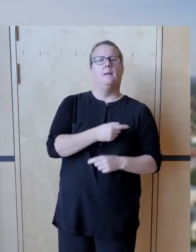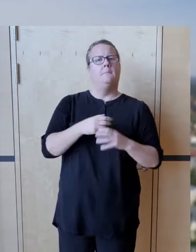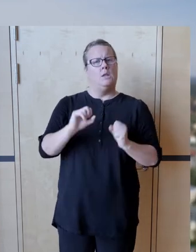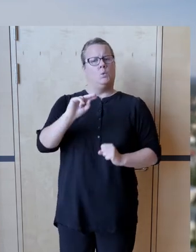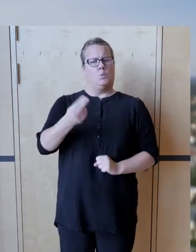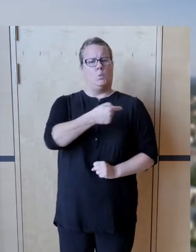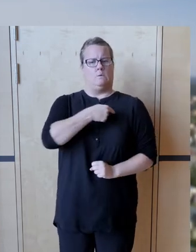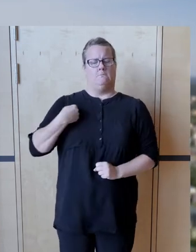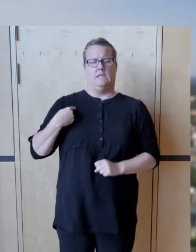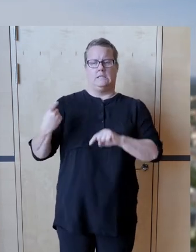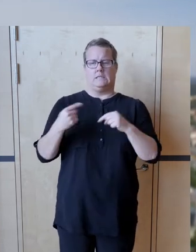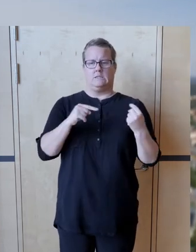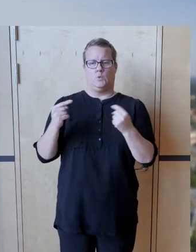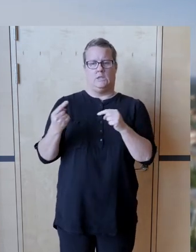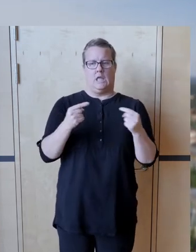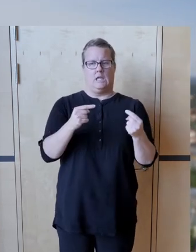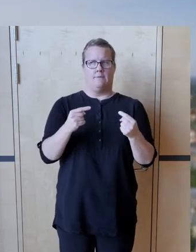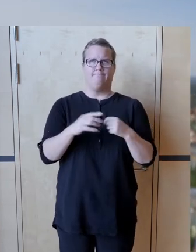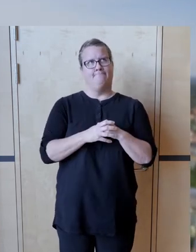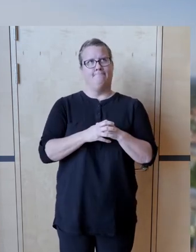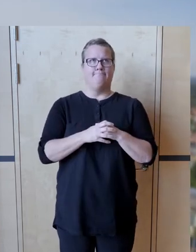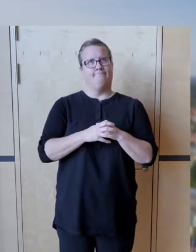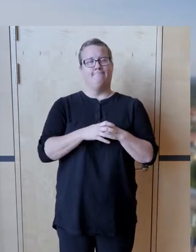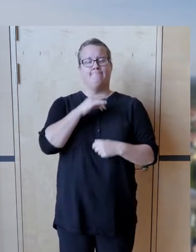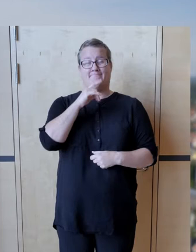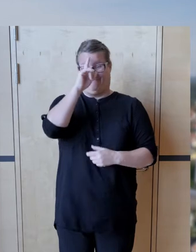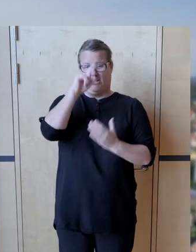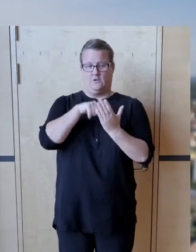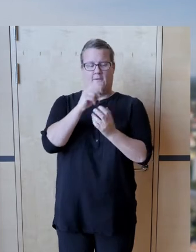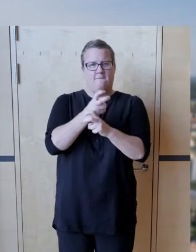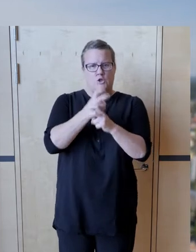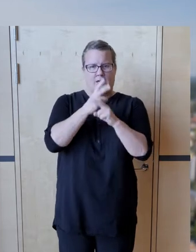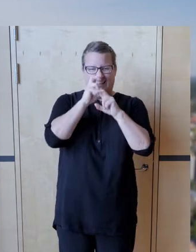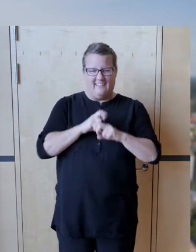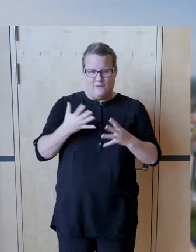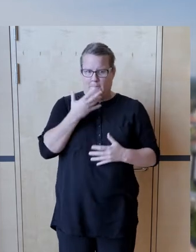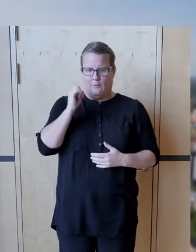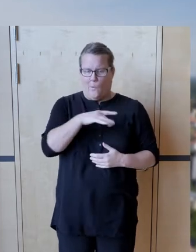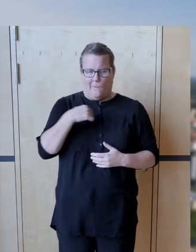Varför reda ut en del av de saker som har sagts i debatten hittills men det är diskutera Nu är ju